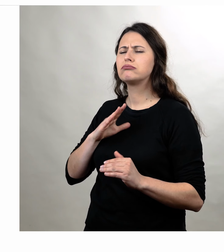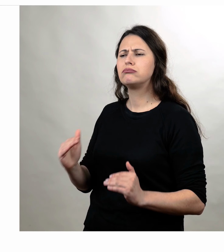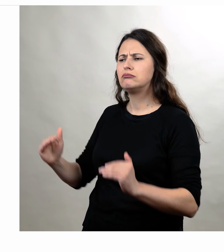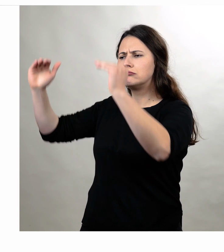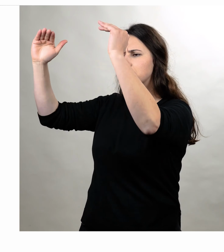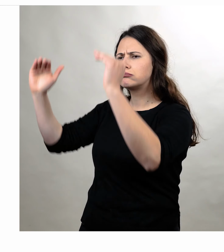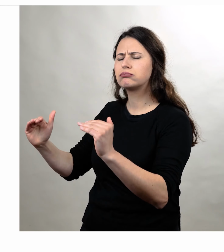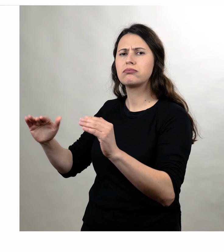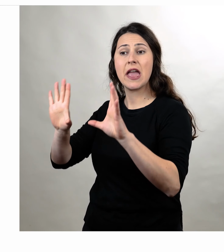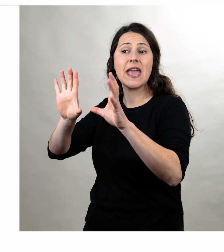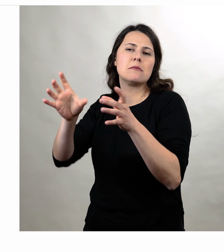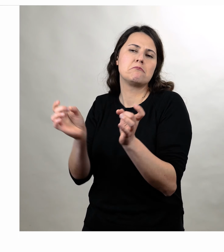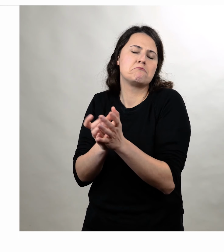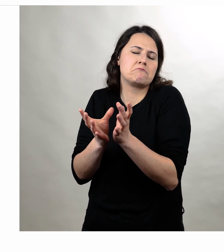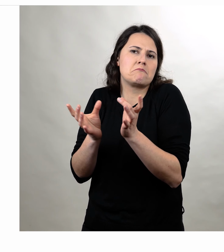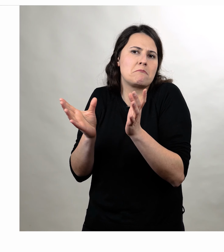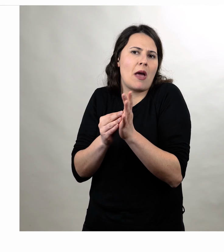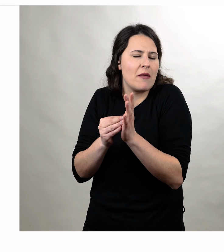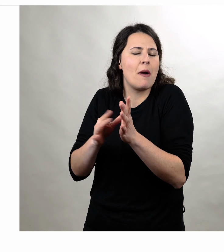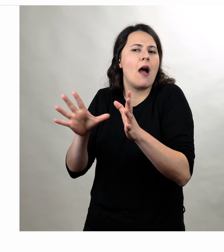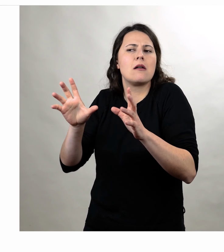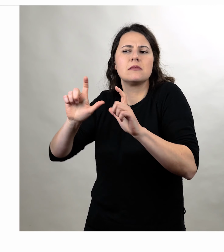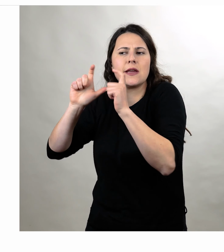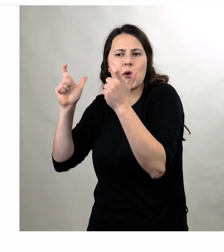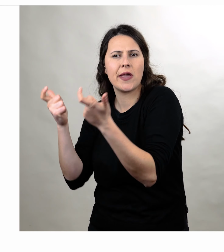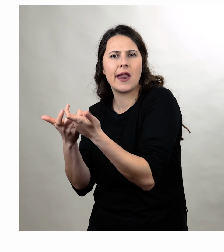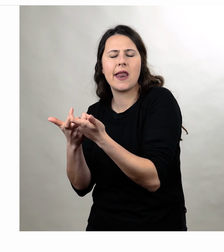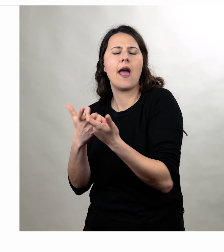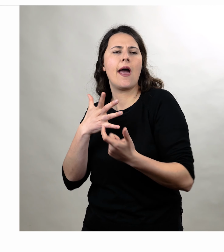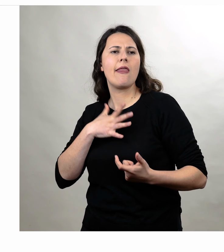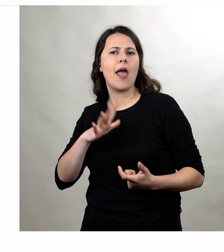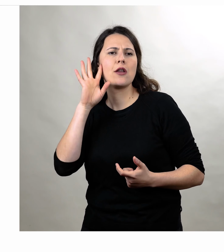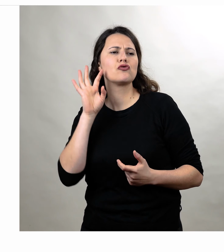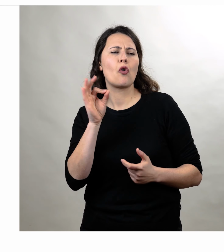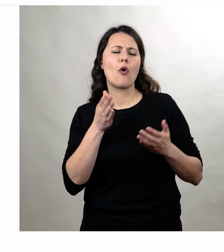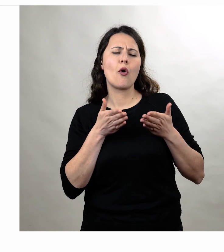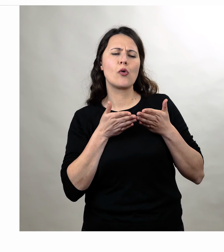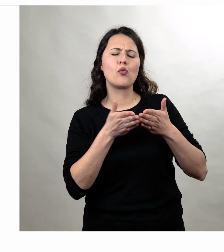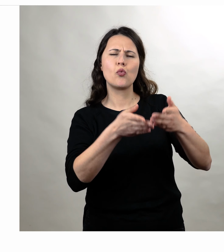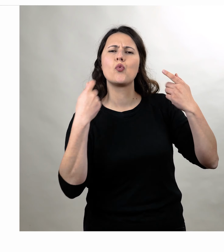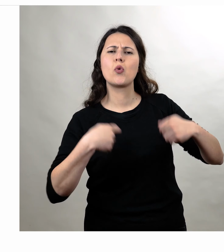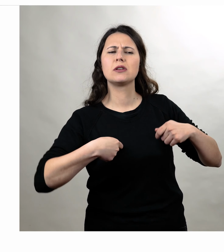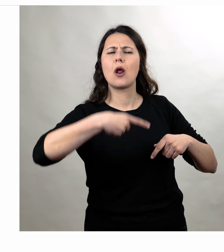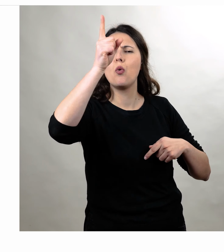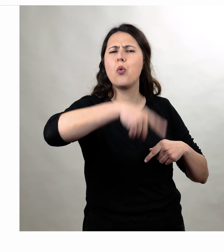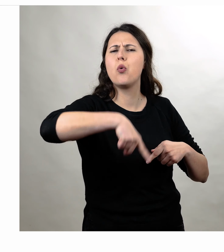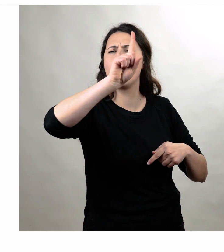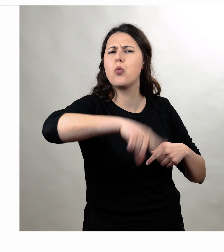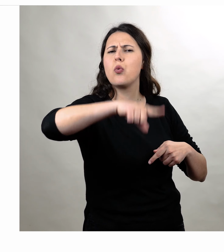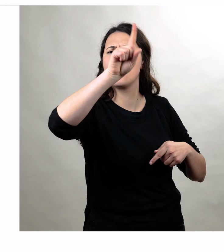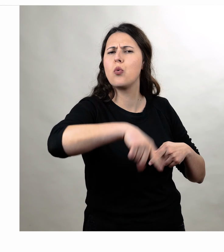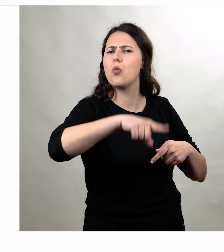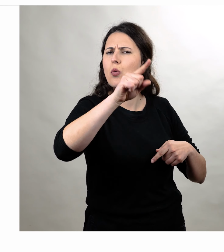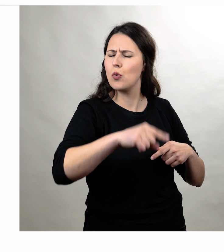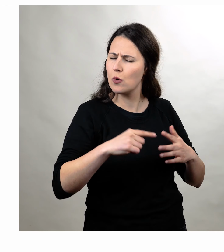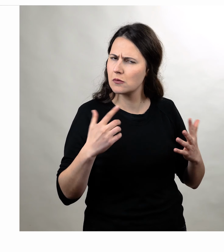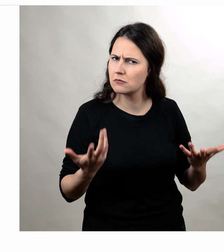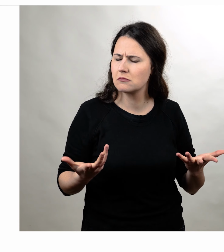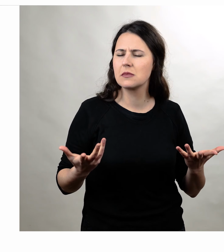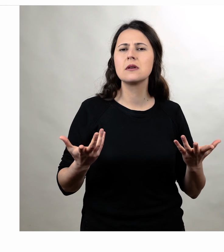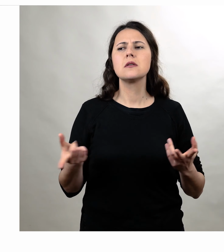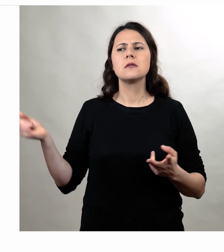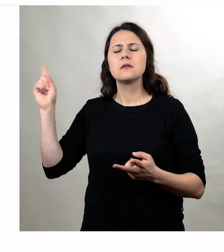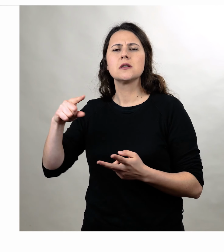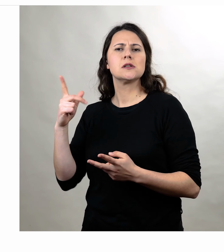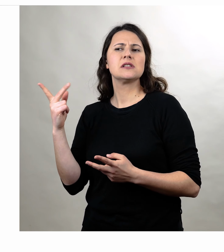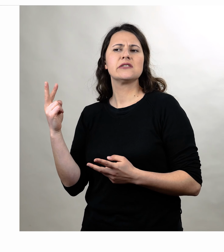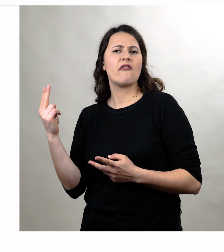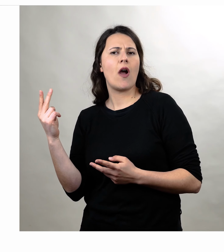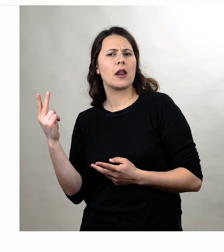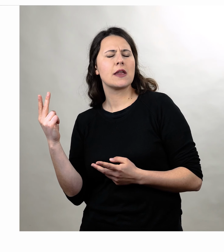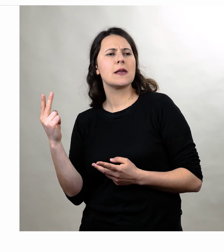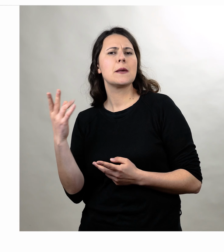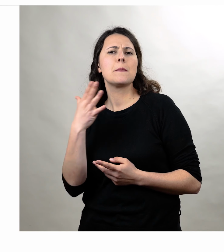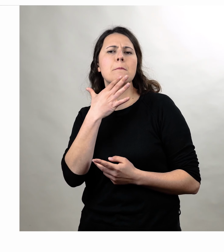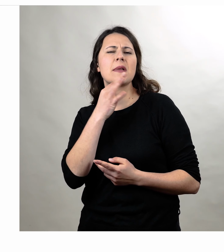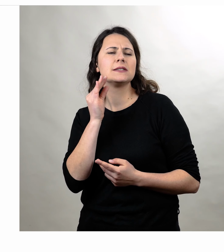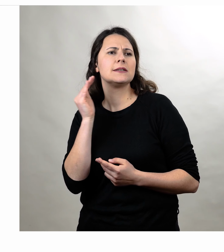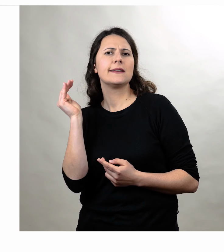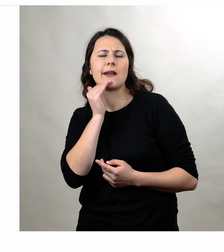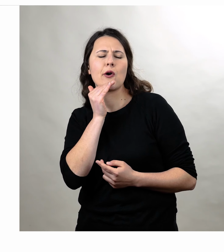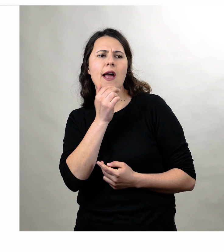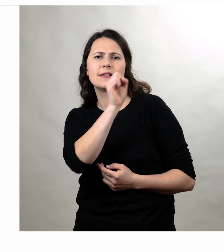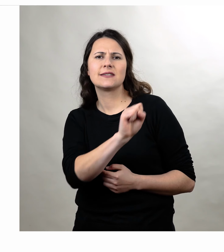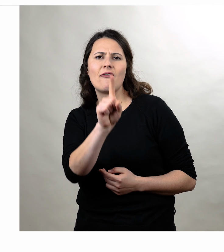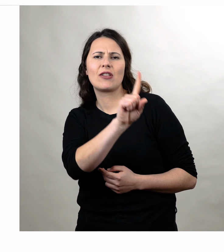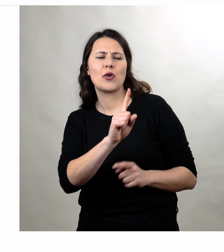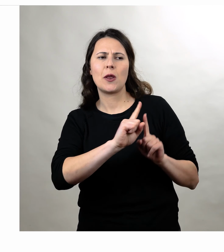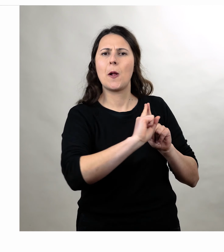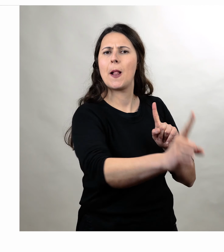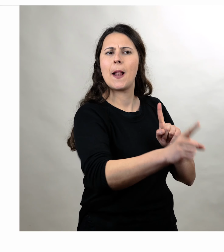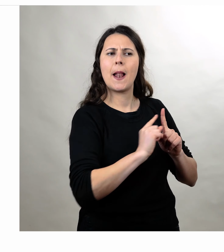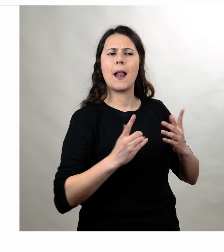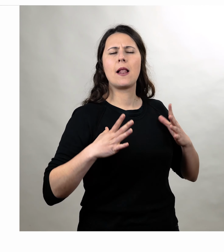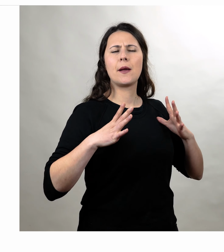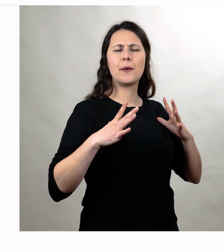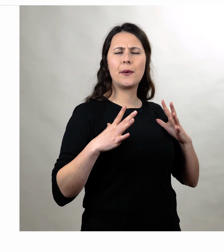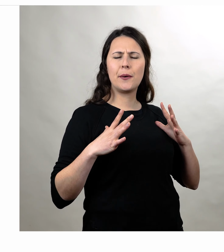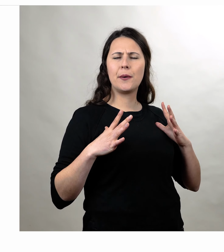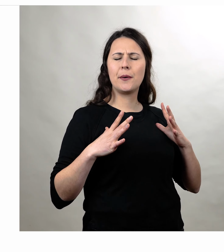Από οικογένειες που αναζητούν πολυήμερες κρουαζιέρες μέχρι ζευγάρια που σχεδιάζουν μια γρήγορη απόδραση για το Σαββατοκύριακο.